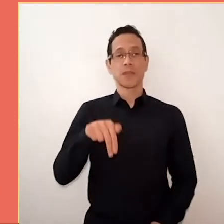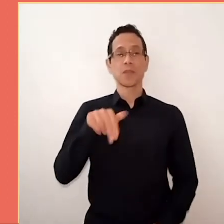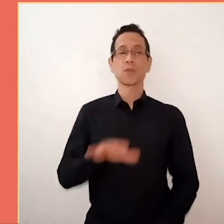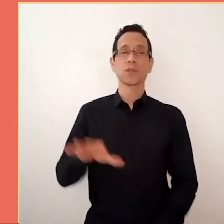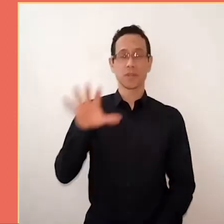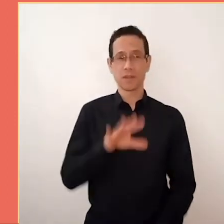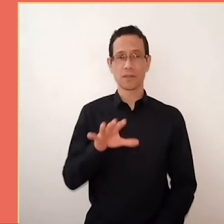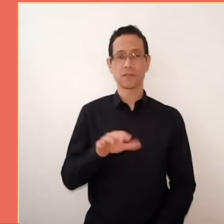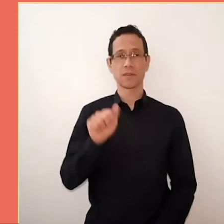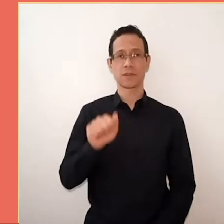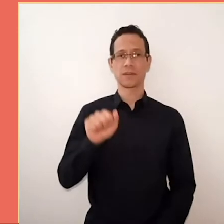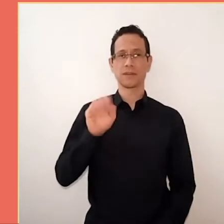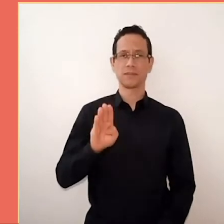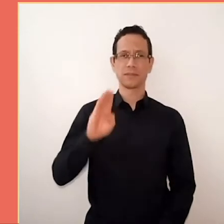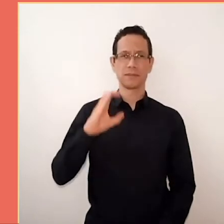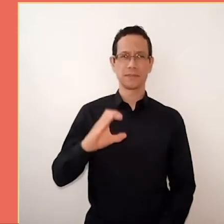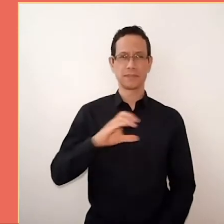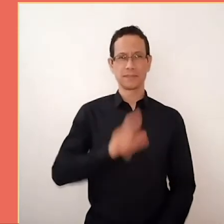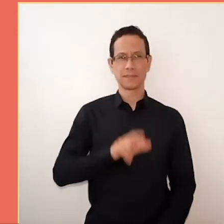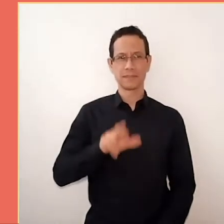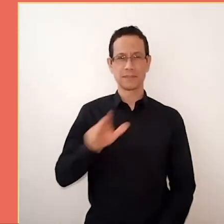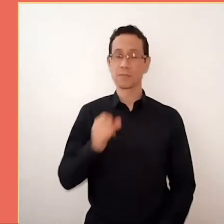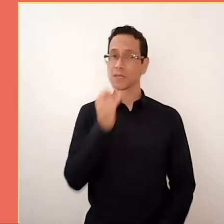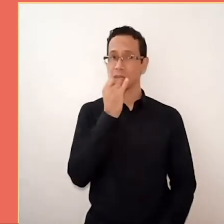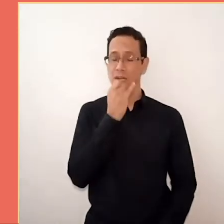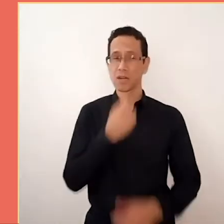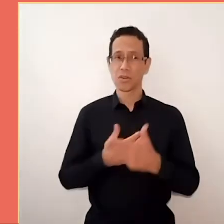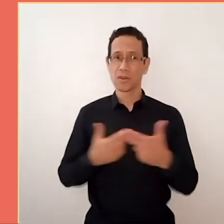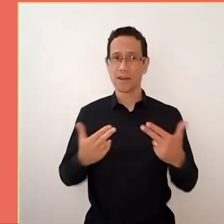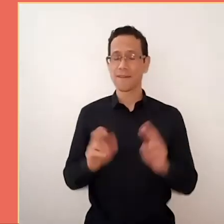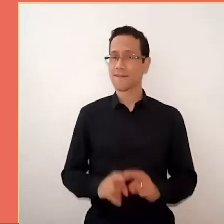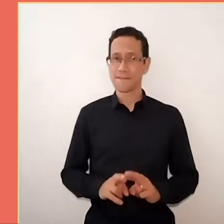que se a gente precisar dar um exemplo de algo completamente diferente do que nós estamos discutindo aqui hoje